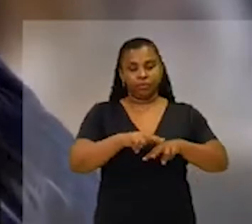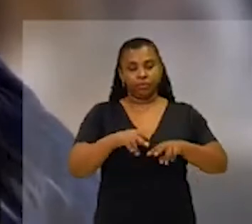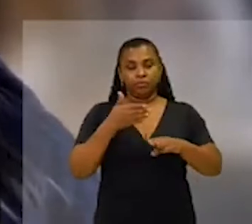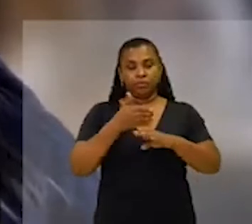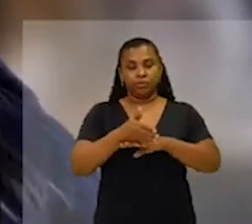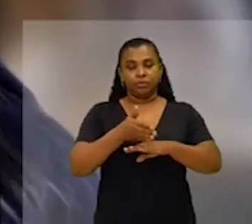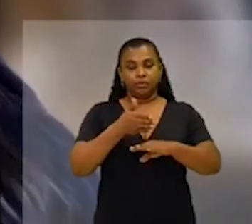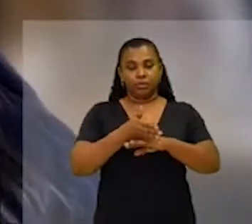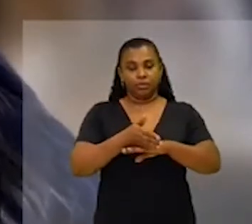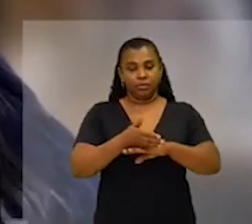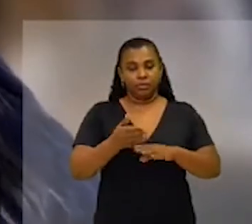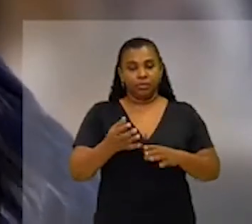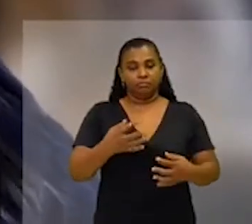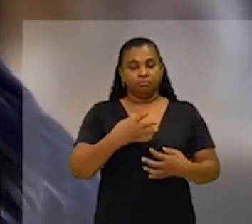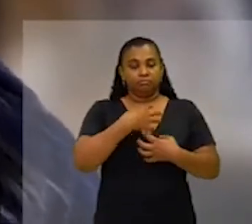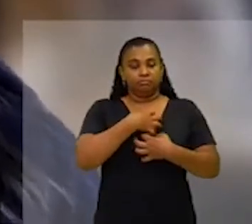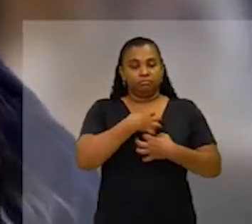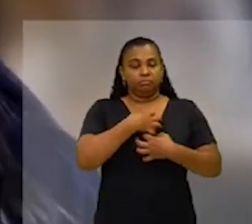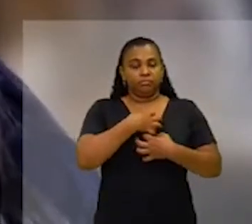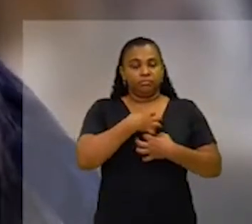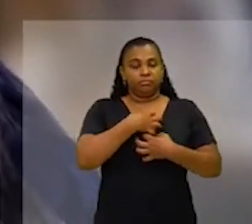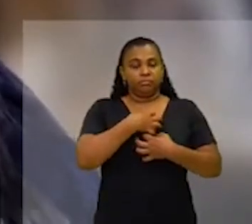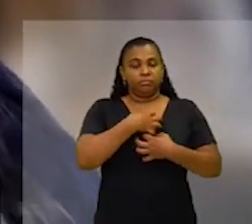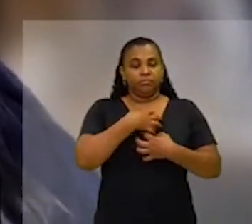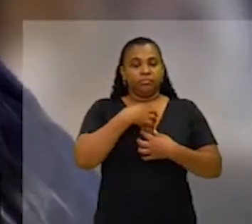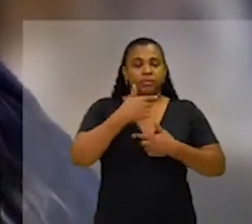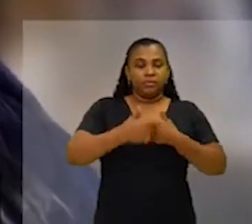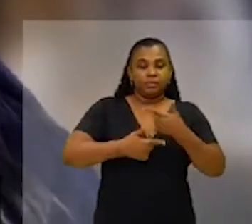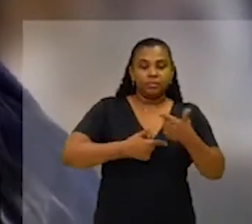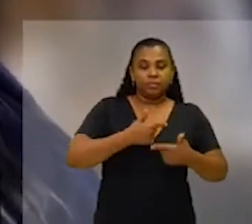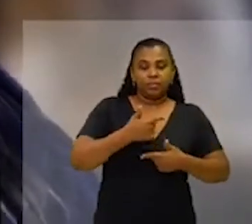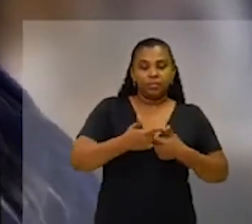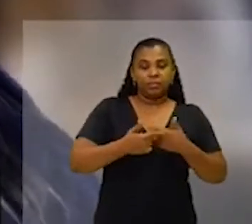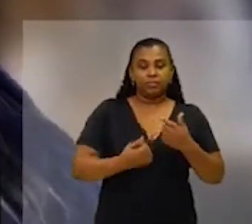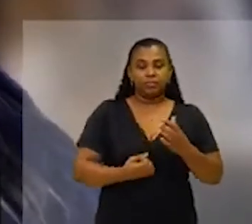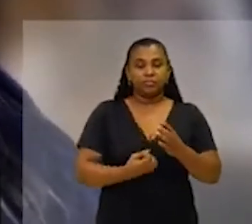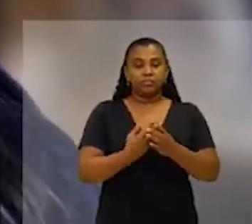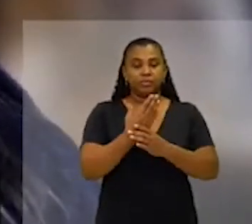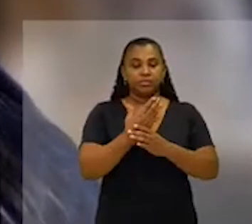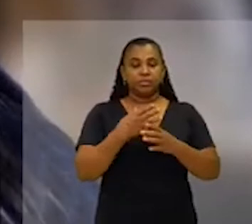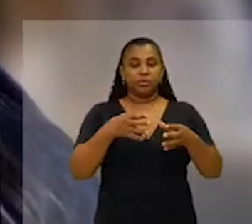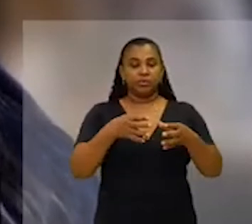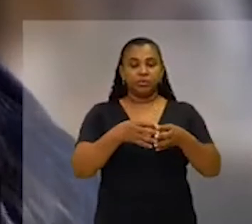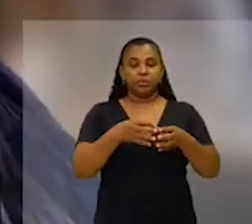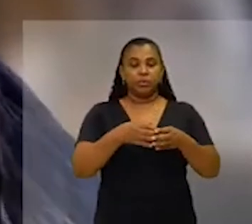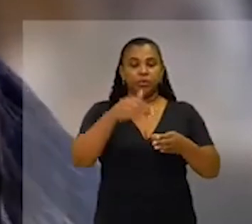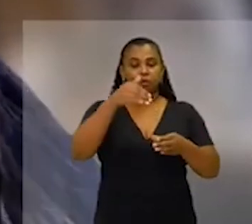atravessam em tudo que eu faço socorro fundadora do hot nelas é o movimento suprapartidário para